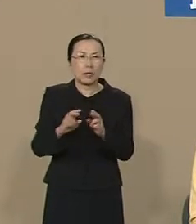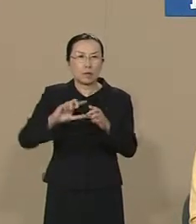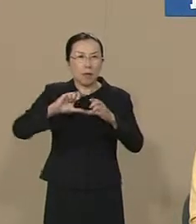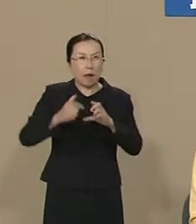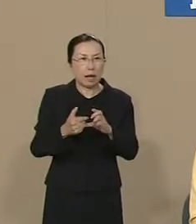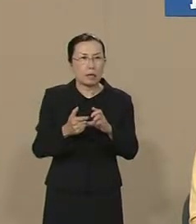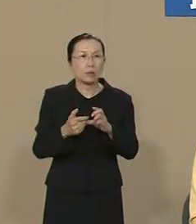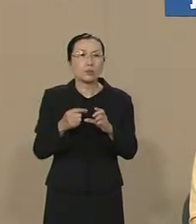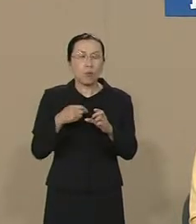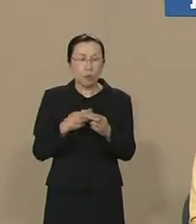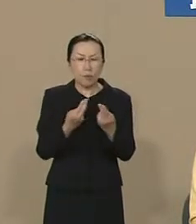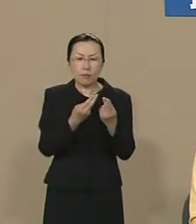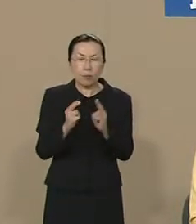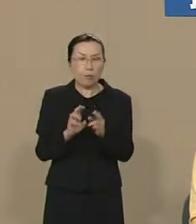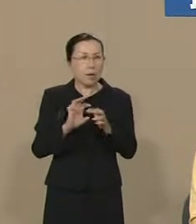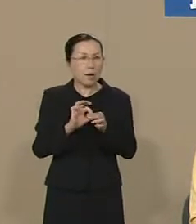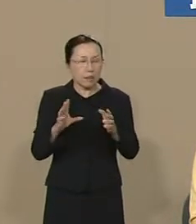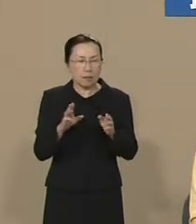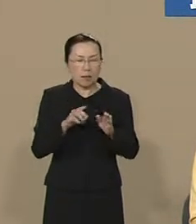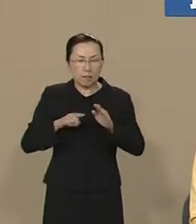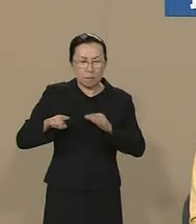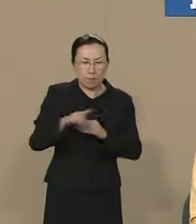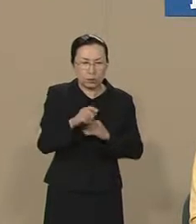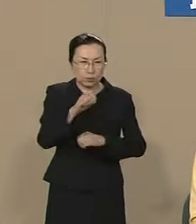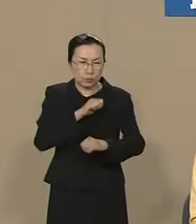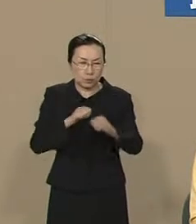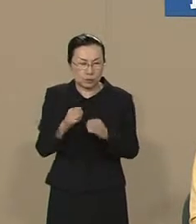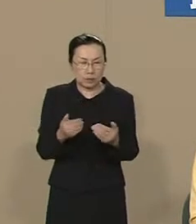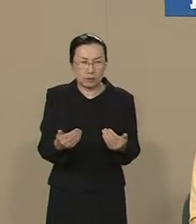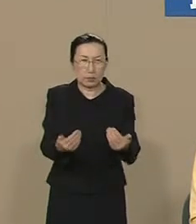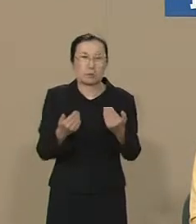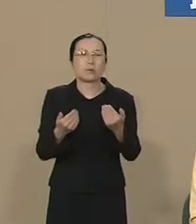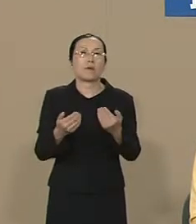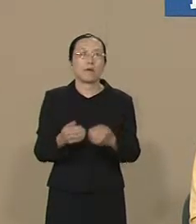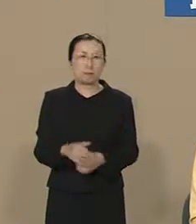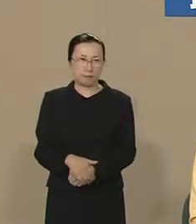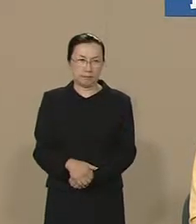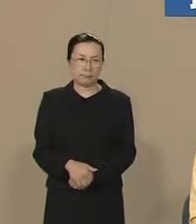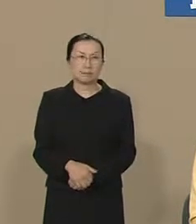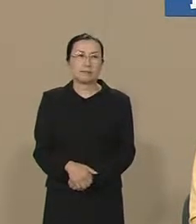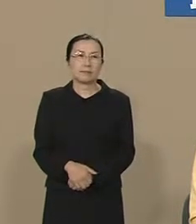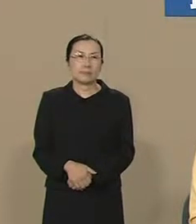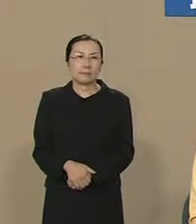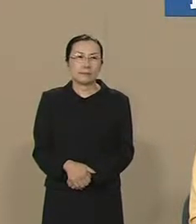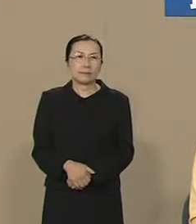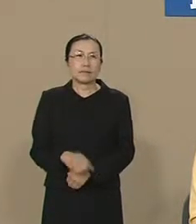最優先で取り組まなければ ならない課題だと思います｡ 民主党はこれまでに､